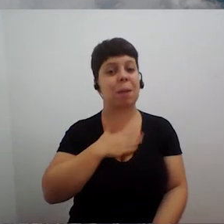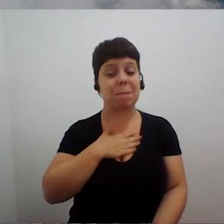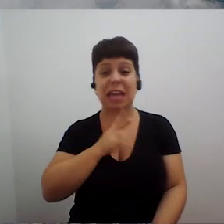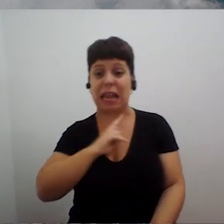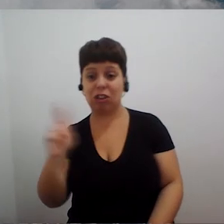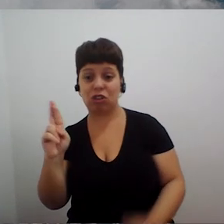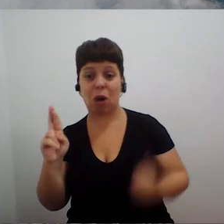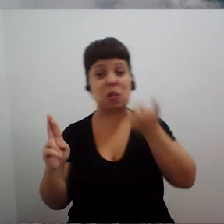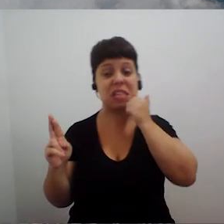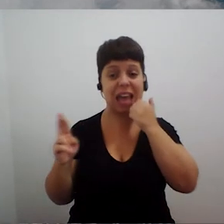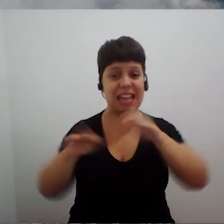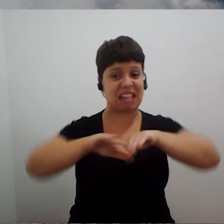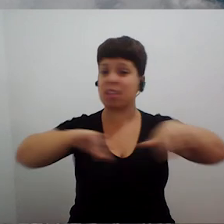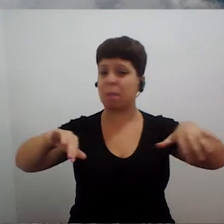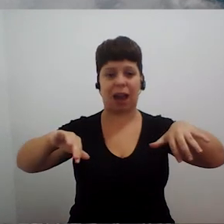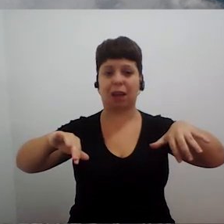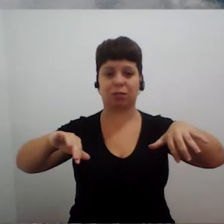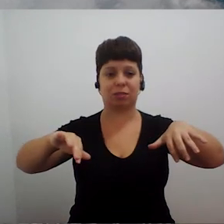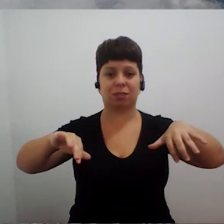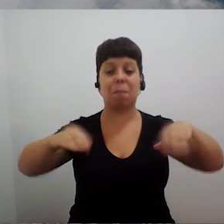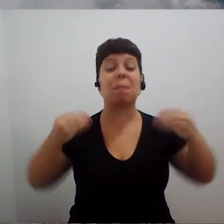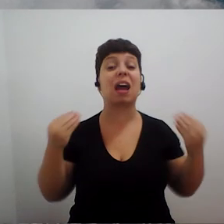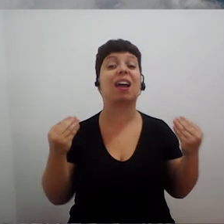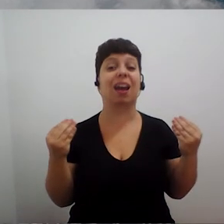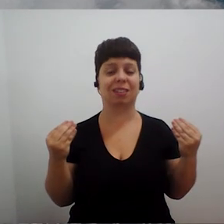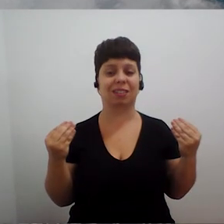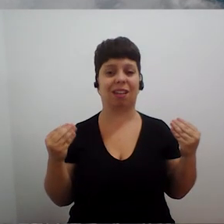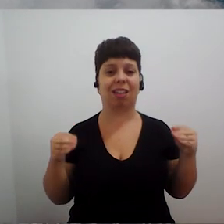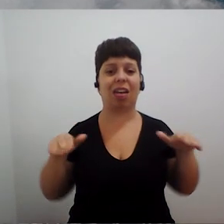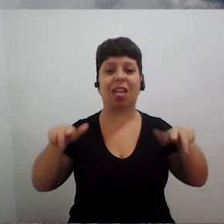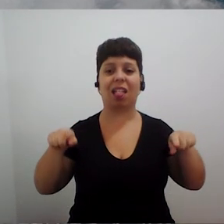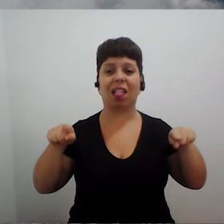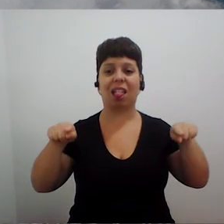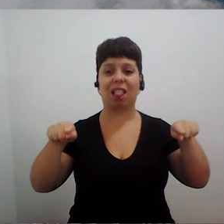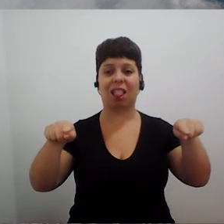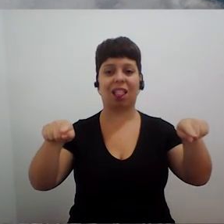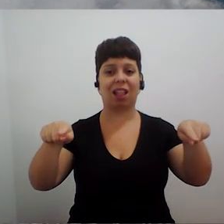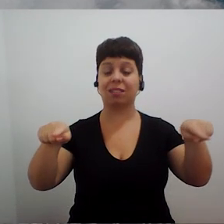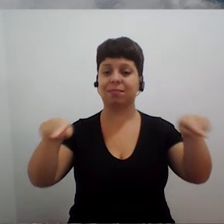assim para mim ciência e religião são coisas que não tem porque continuar caminhando separados